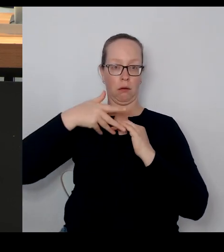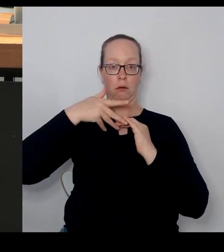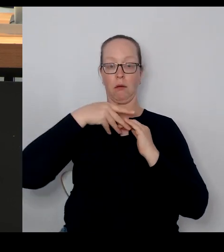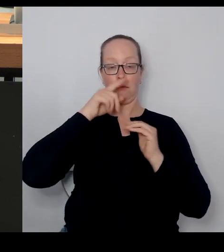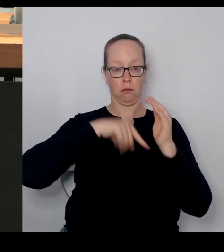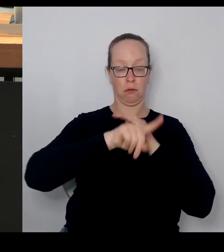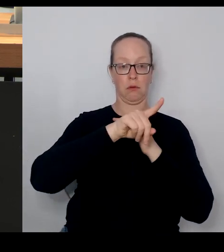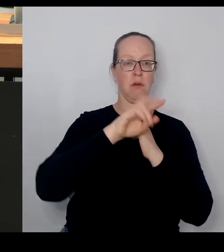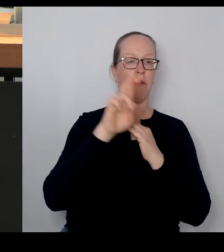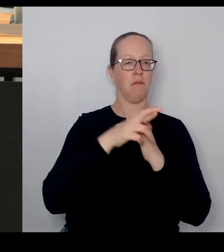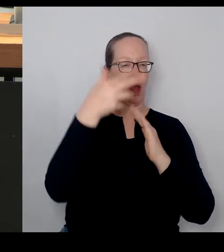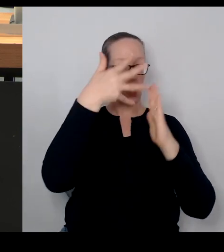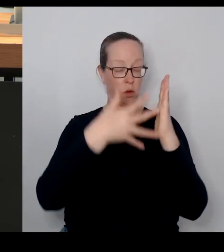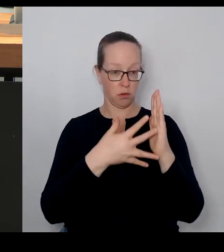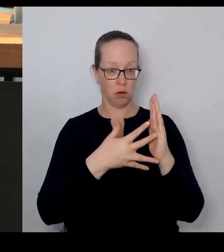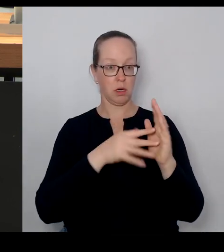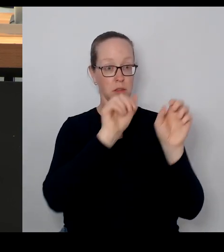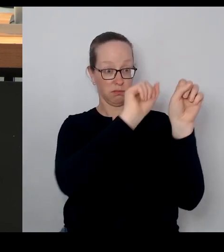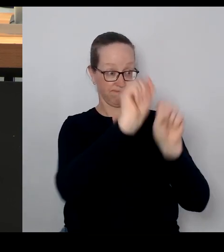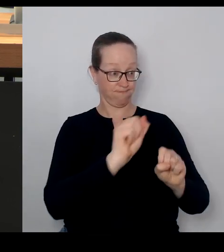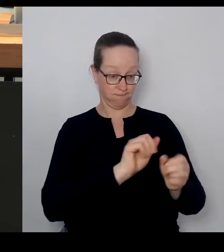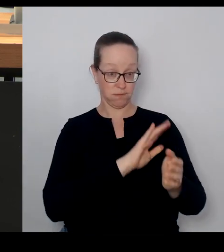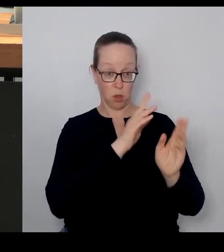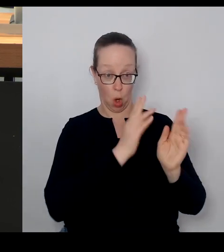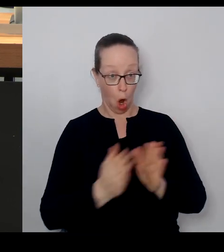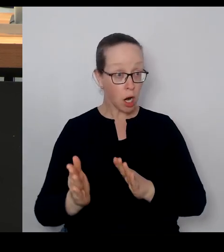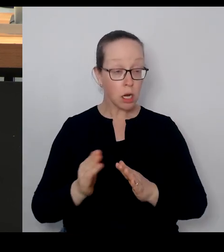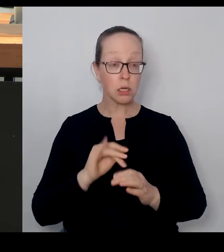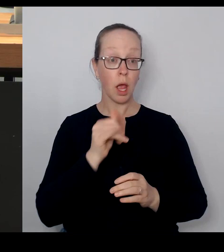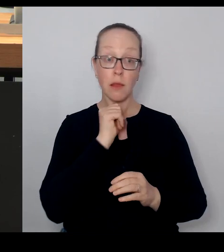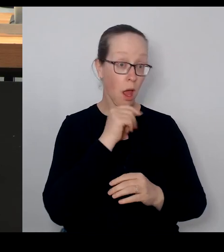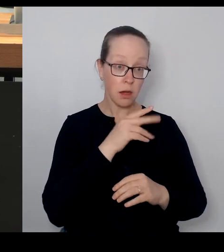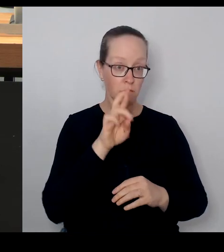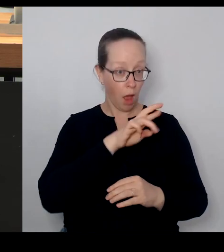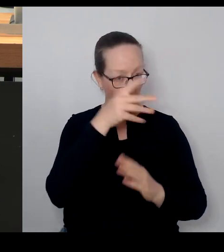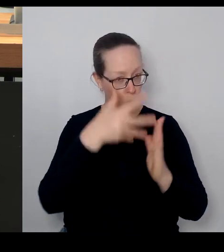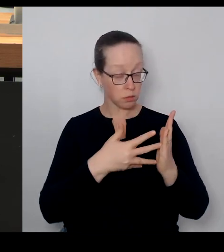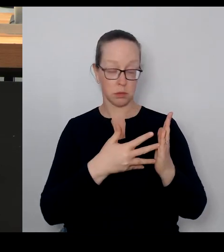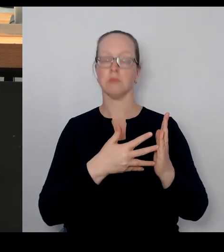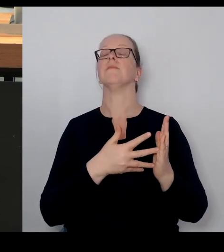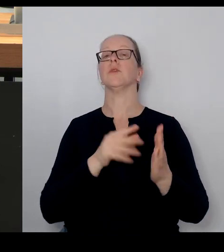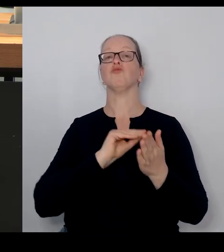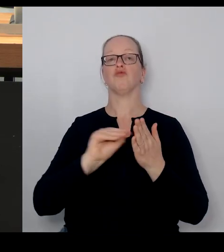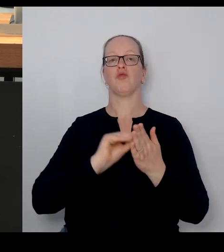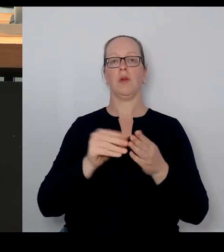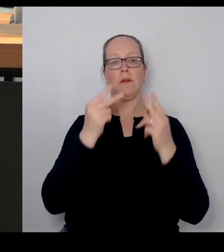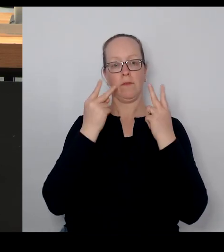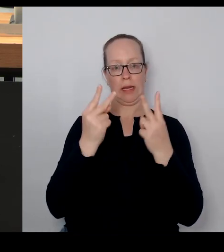die Rekommunalisierung der gesamten Reinigungstätigkeit, die Überführung in öffentliche Hand, einen anderen Gebäuden in anderen